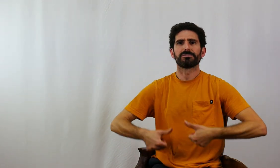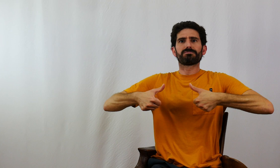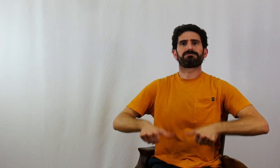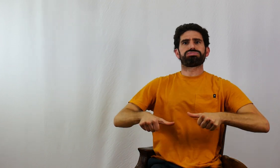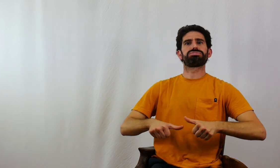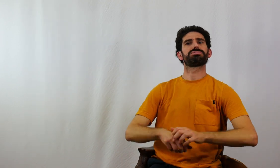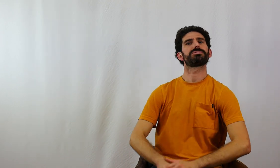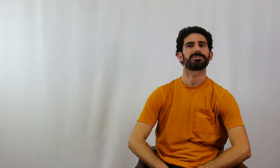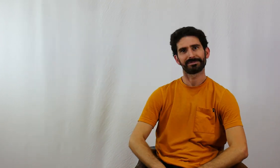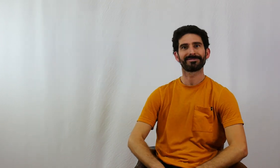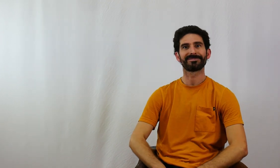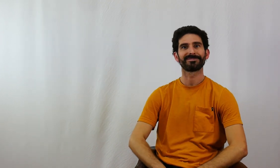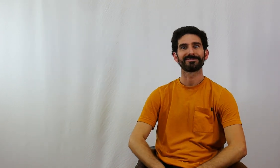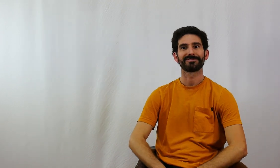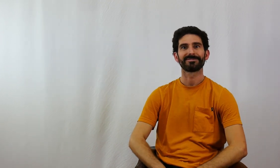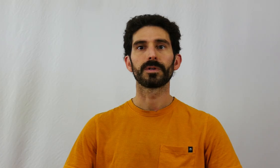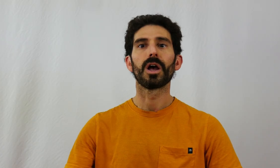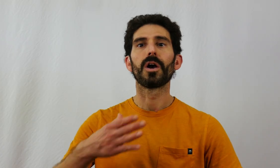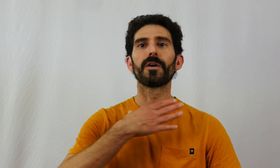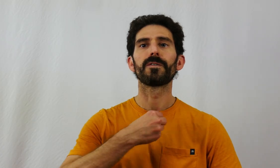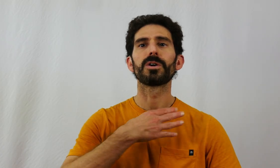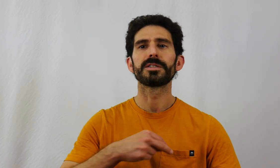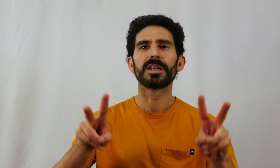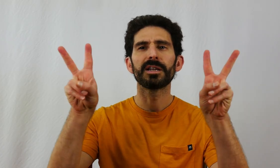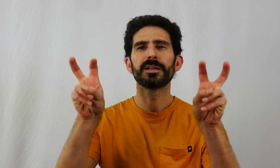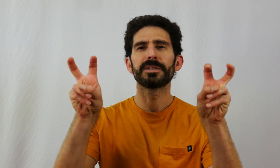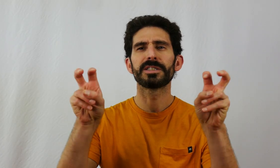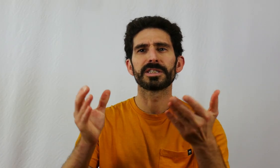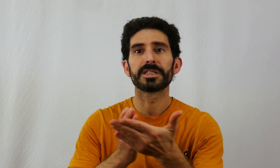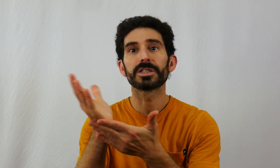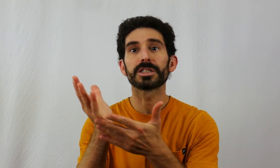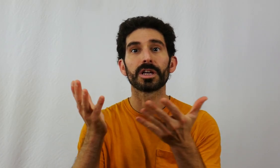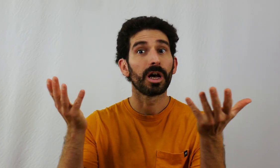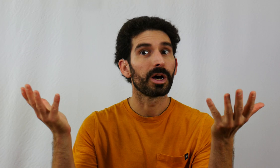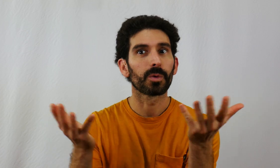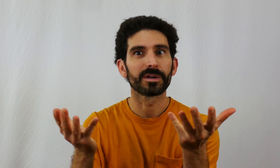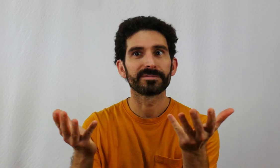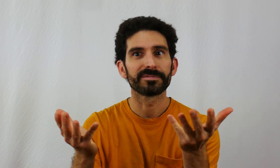Je reste dessus. Que veut dire cette expression ?